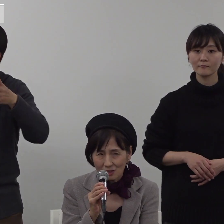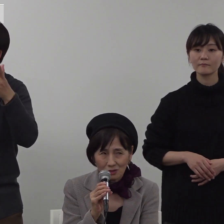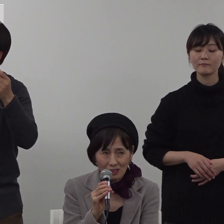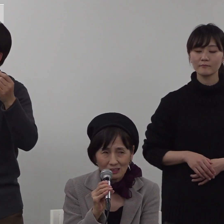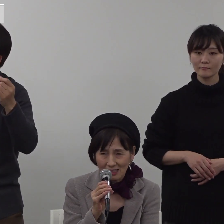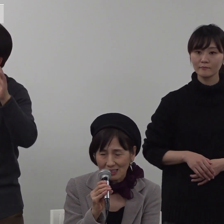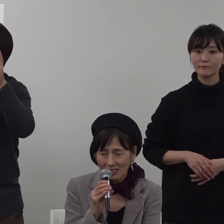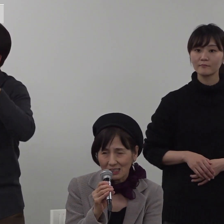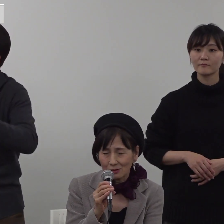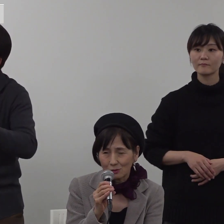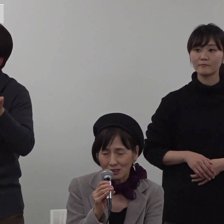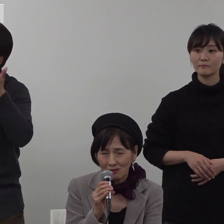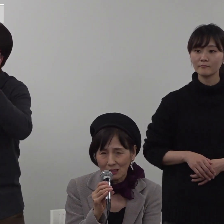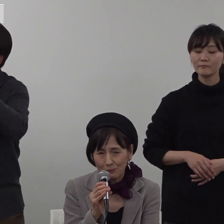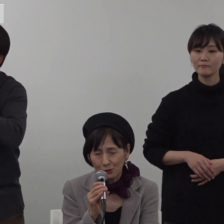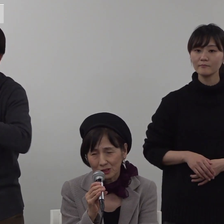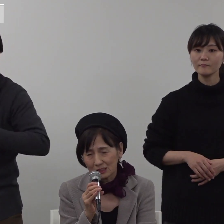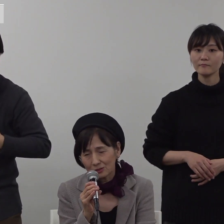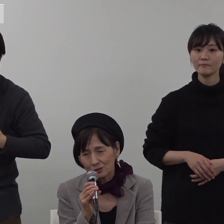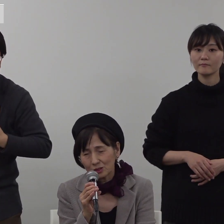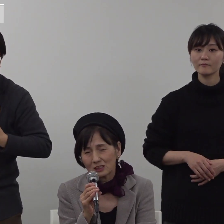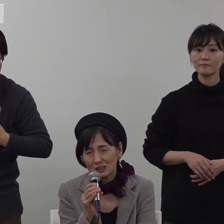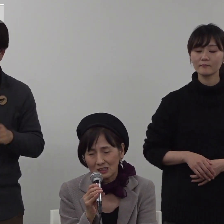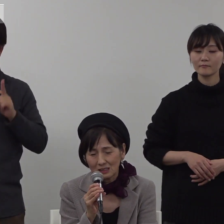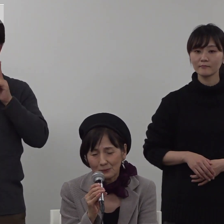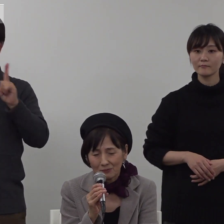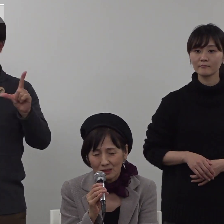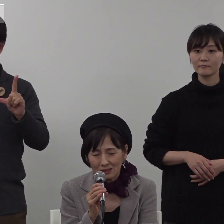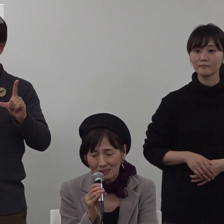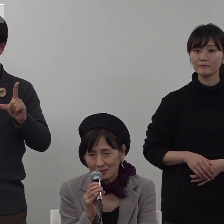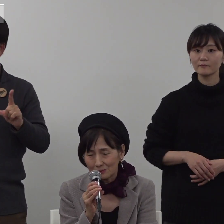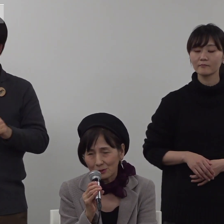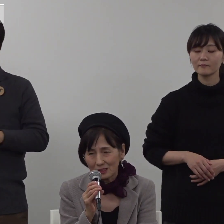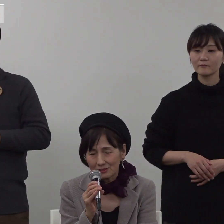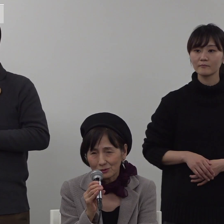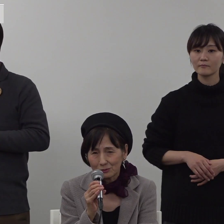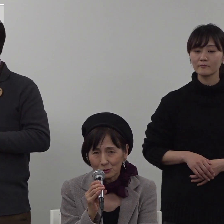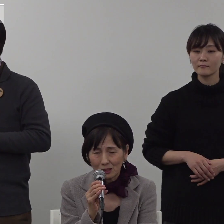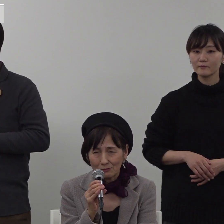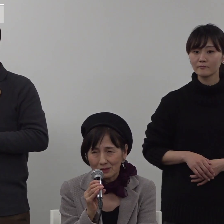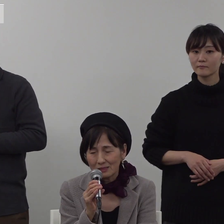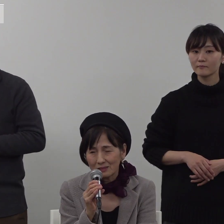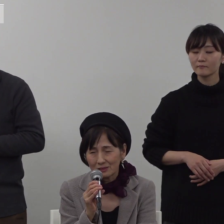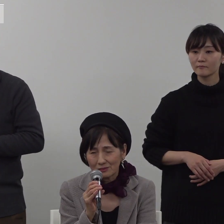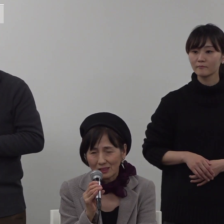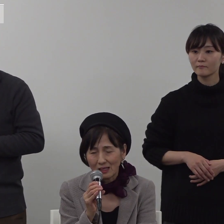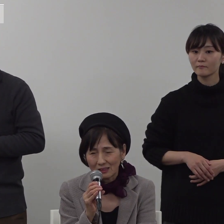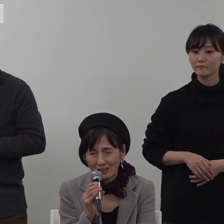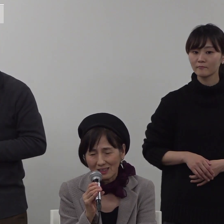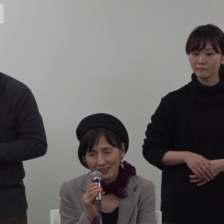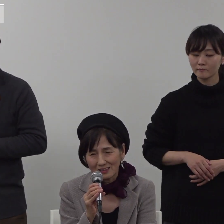それでこれを発表したときに シャルル・ボネというものが見える人の中で